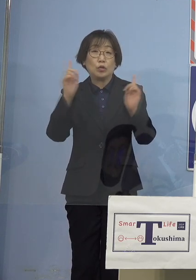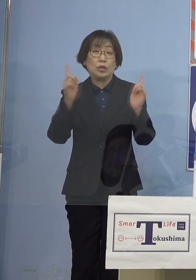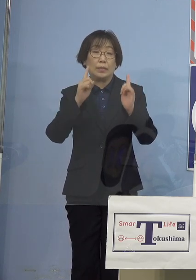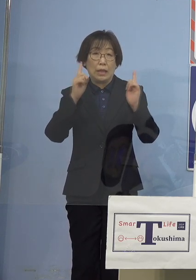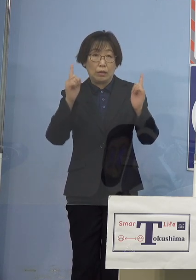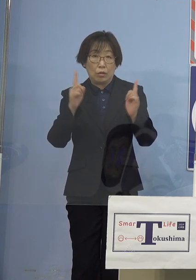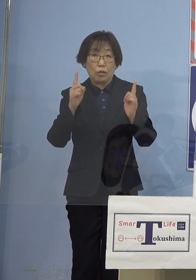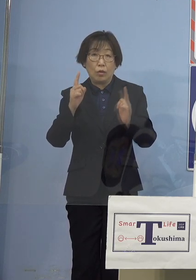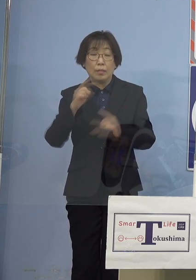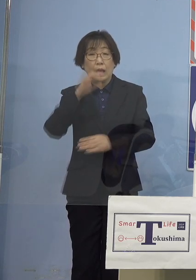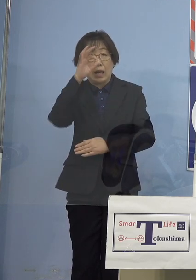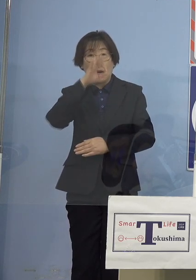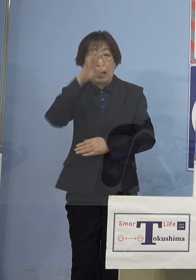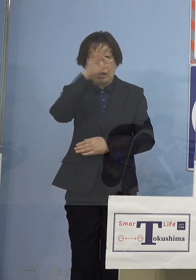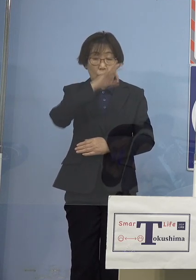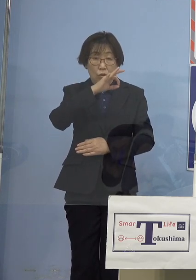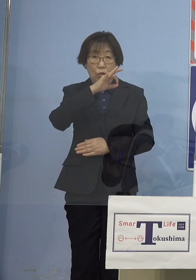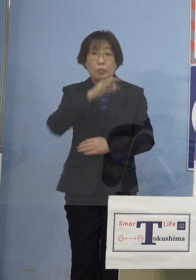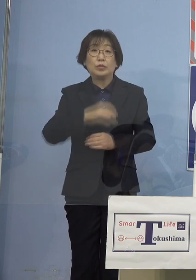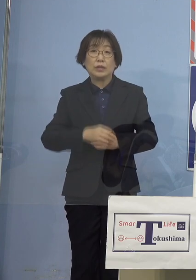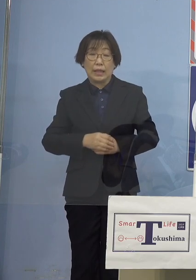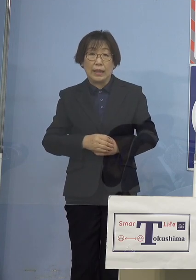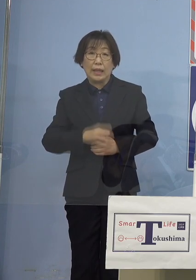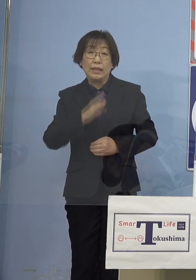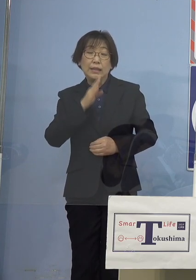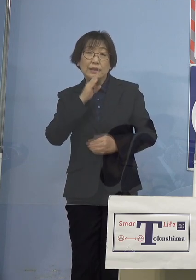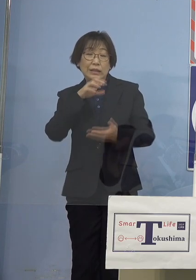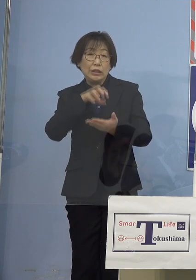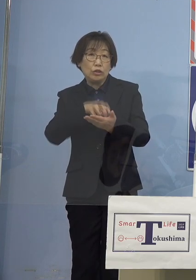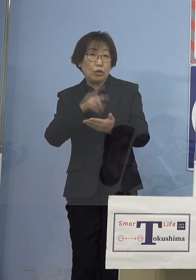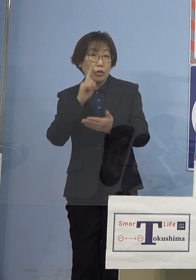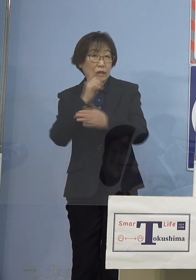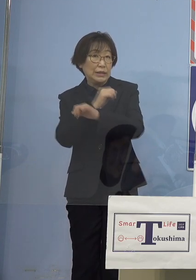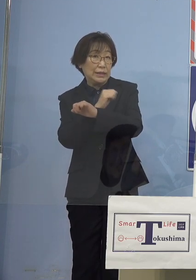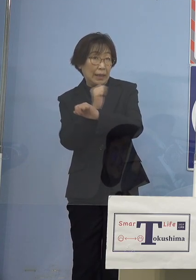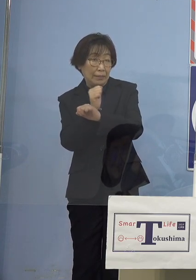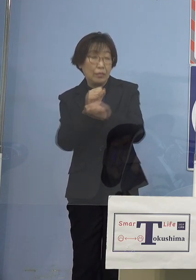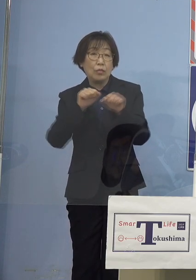こちらにおいて 実証実験を開始しているところであり